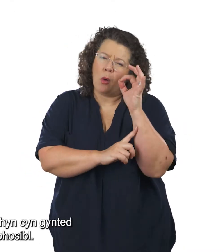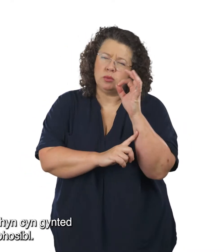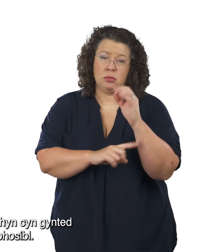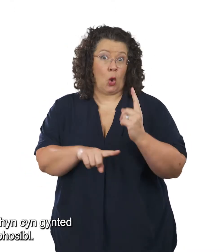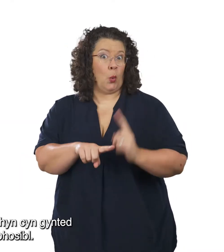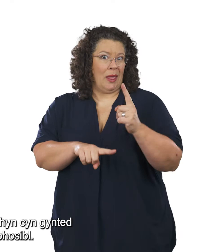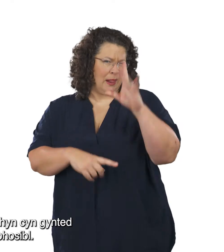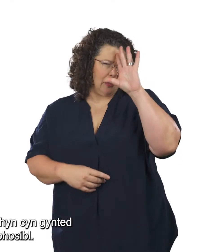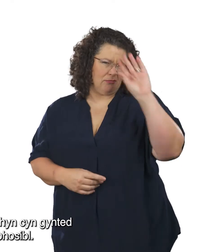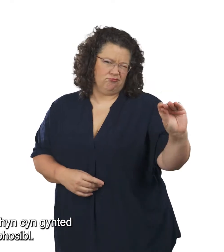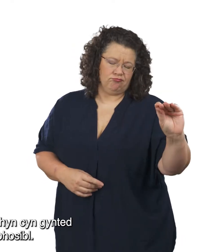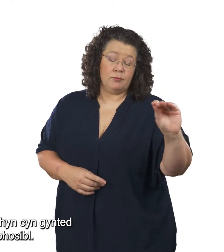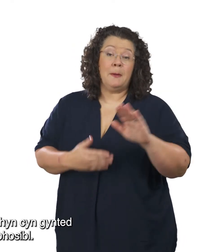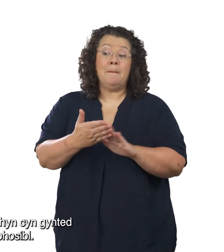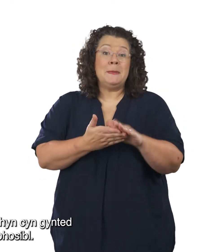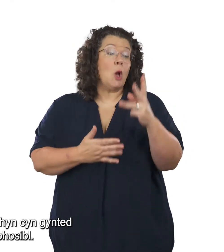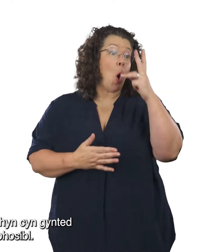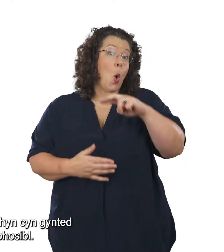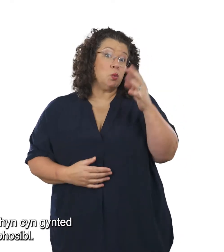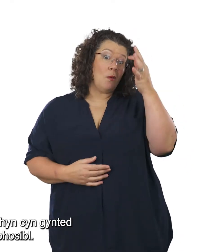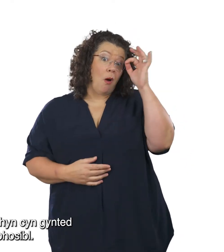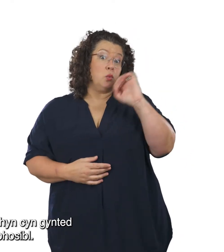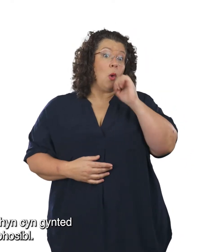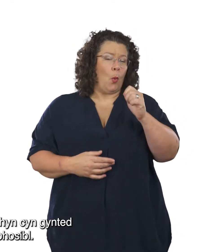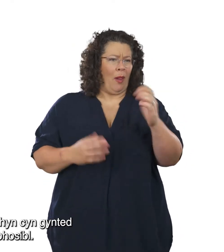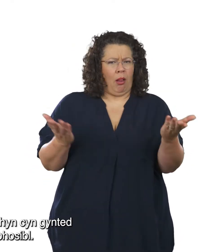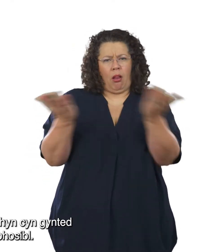Gwnewch hyn cyn gynted â phosibl.